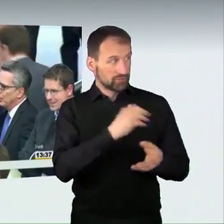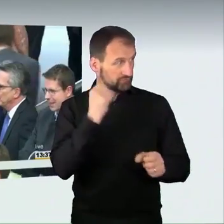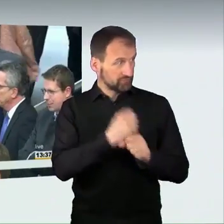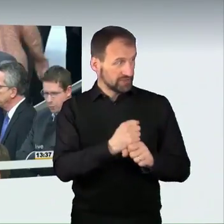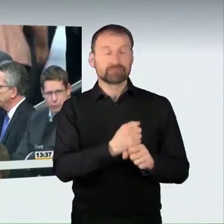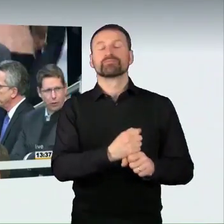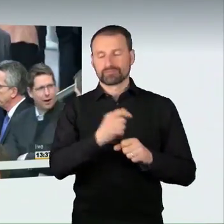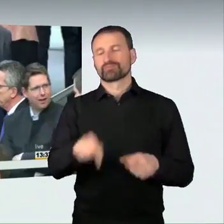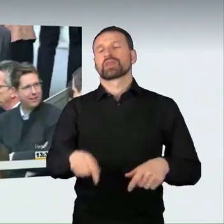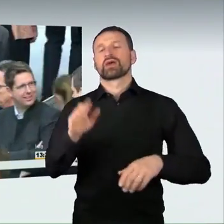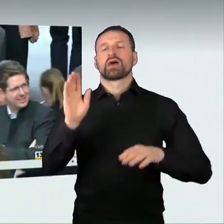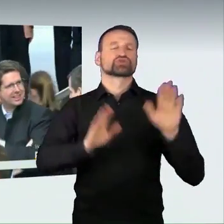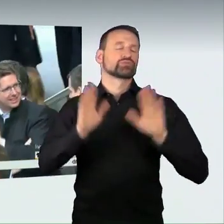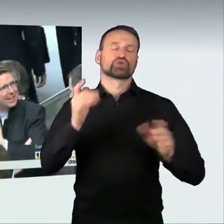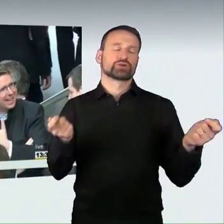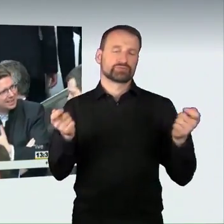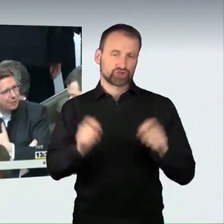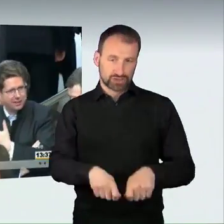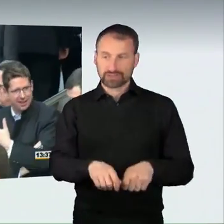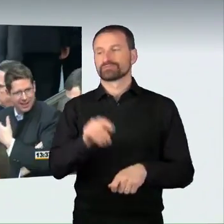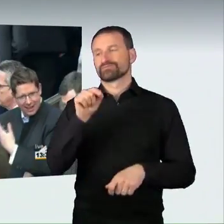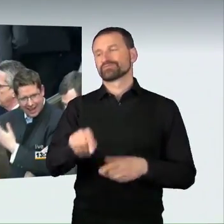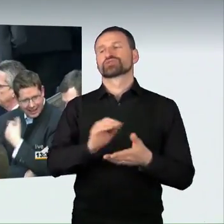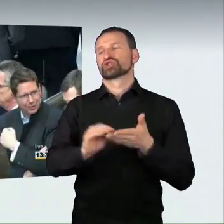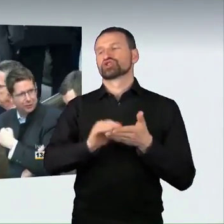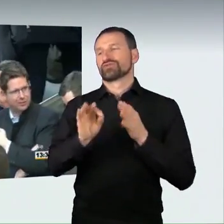und bitte die Schriftführerinnen und Schriftführer, mit der Auszählung zu beginnen.